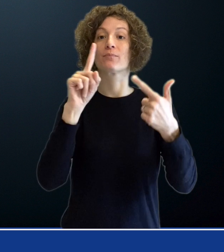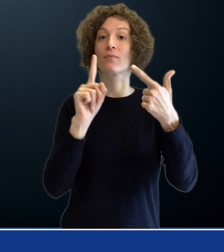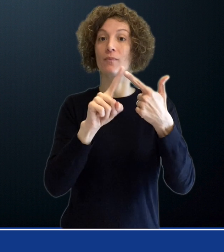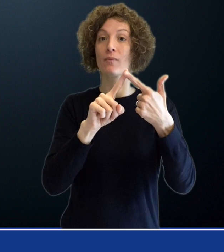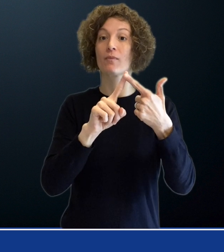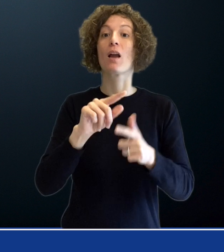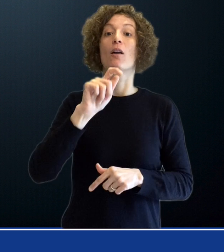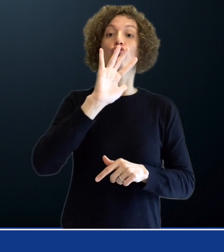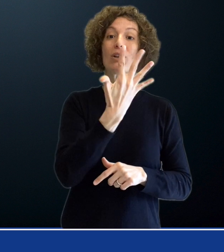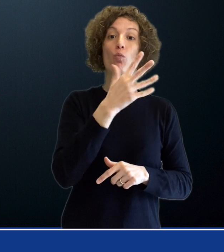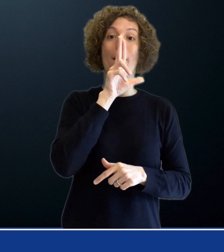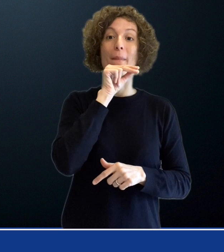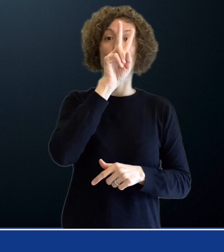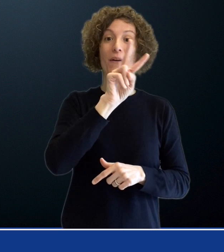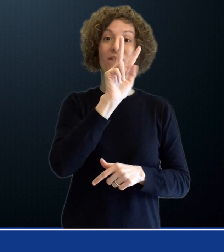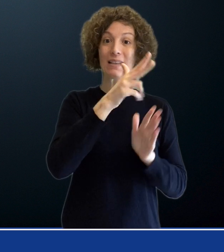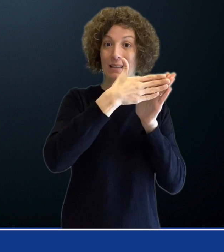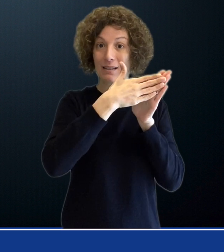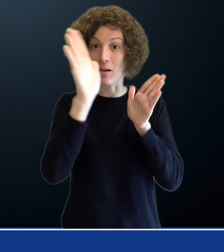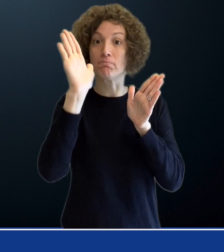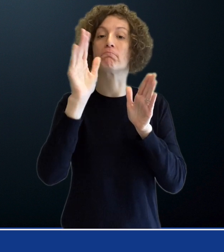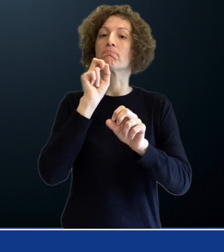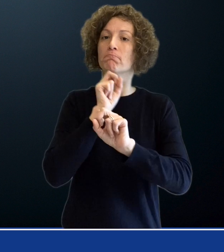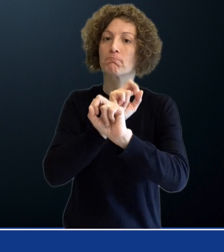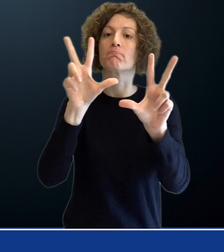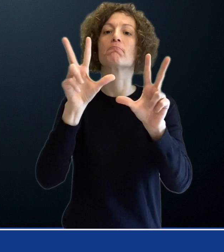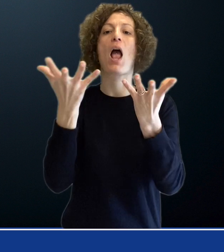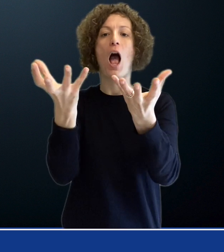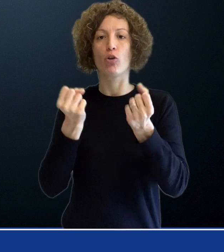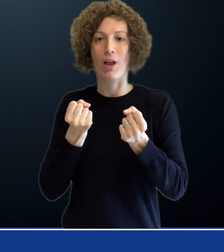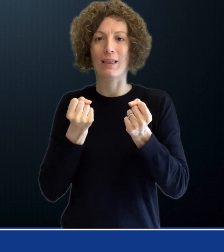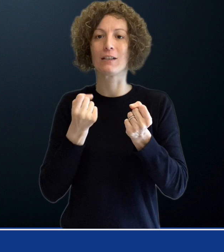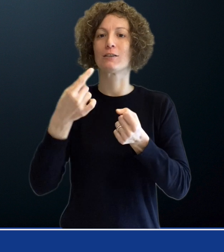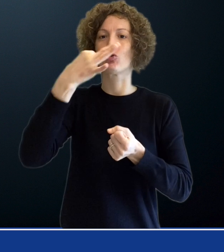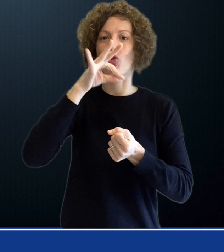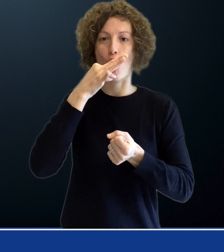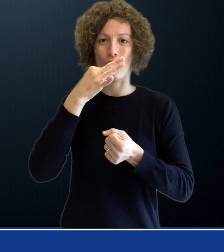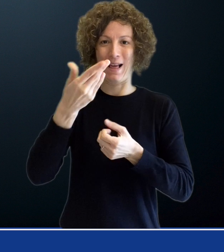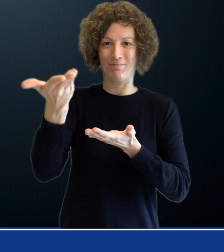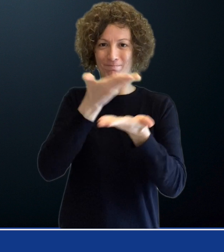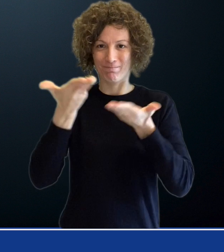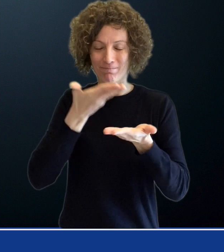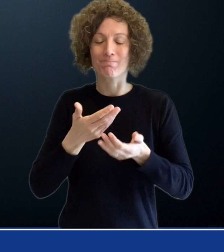dal 05 marzo 2023: notifica di accettazione